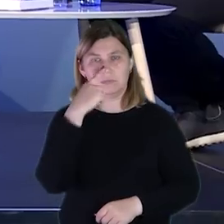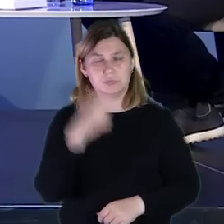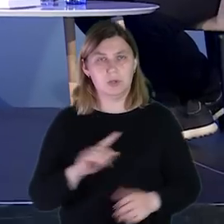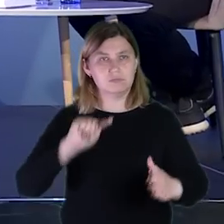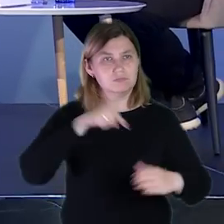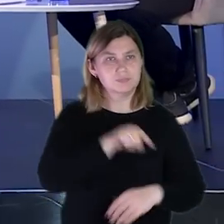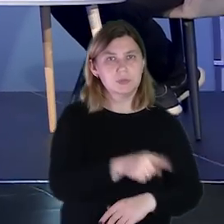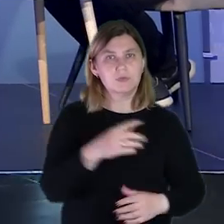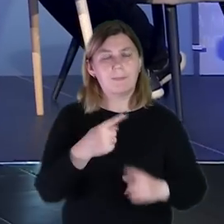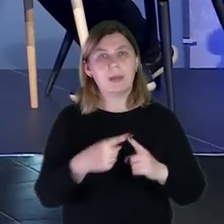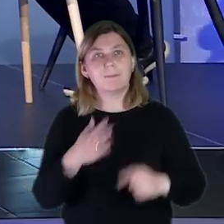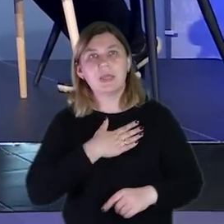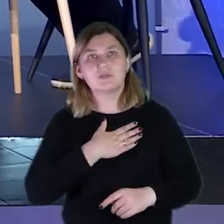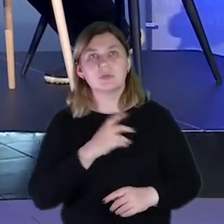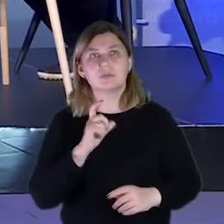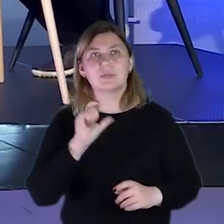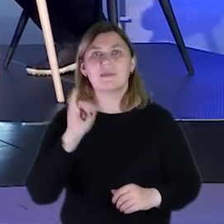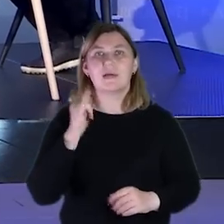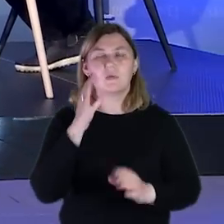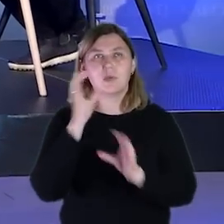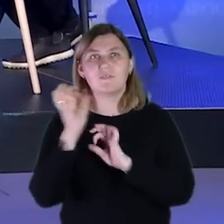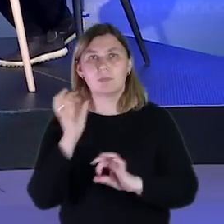Żeby mieć chociażby punkt oparcia, żeby móc się przenocować.